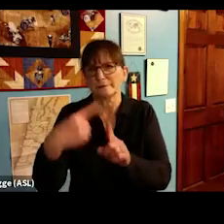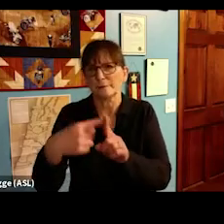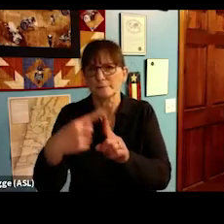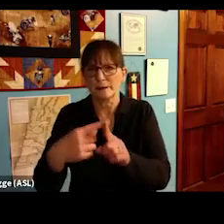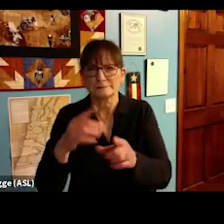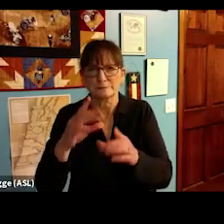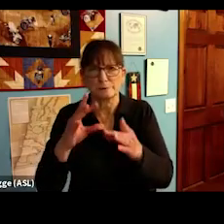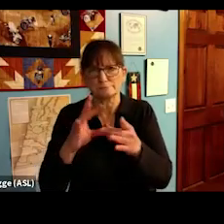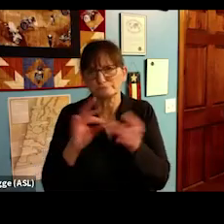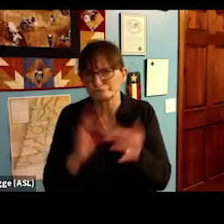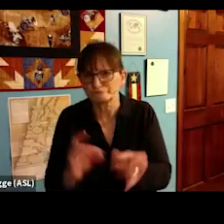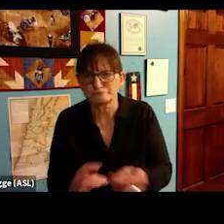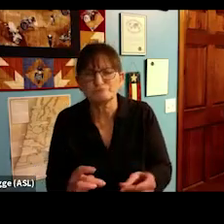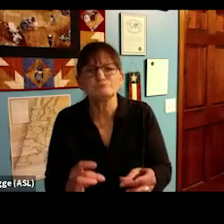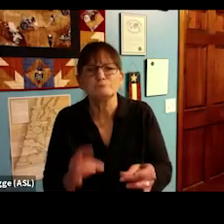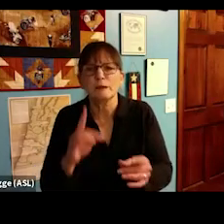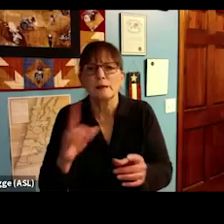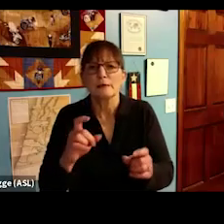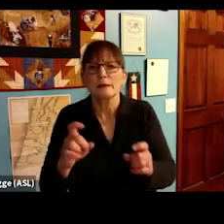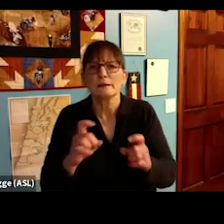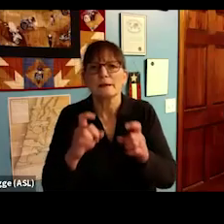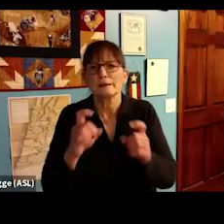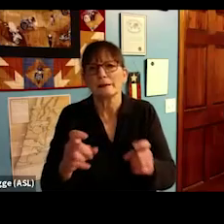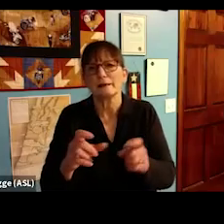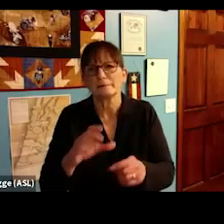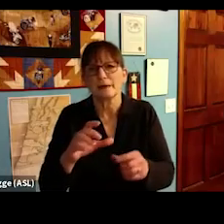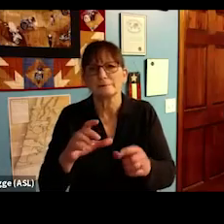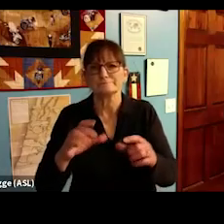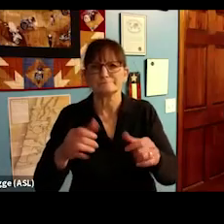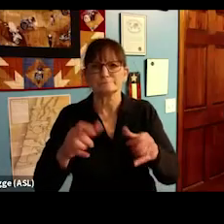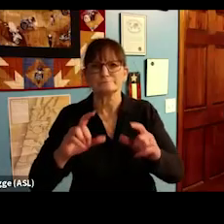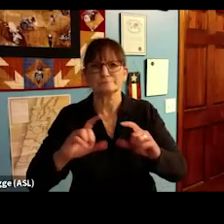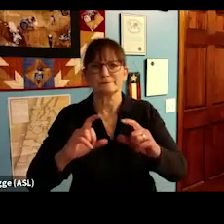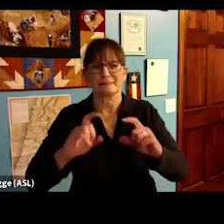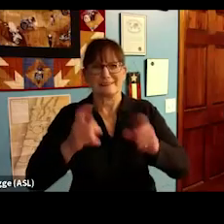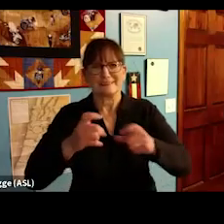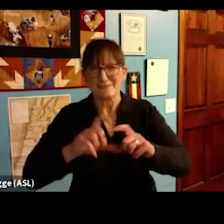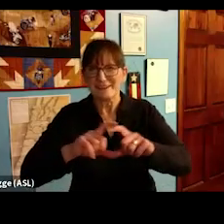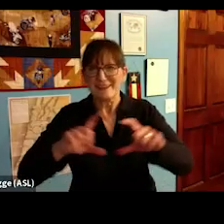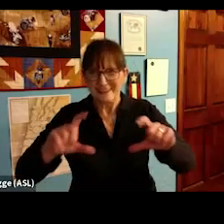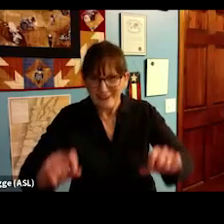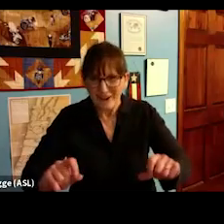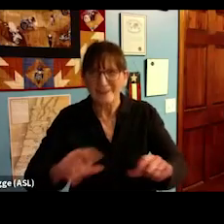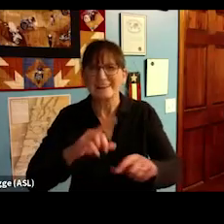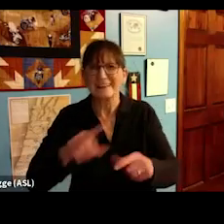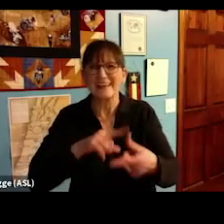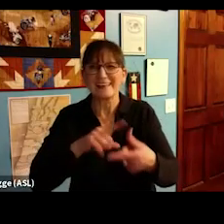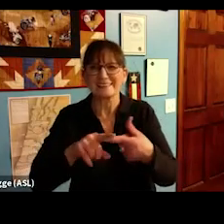[Jarita] Muy bien, a partir del año pasado, efectivo el 30 de septiembre de 2024,